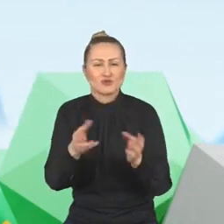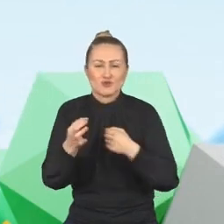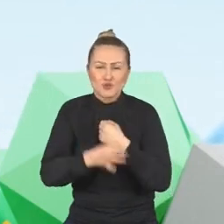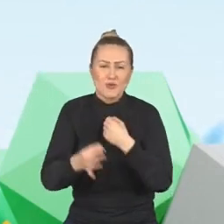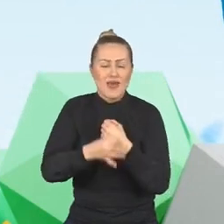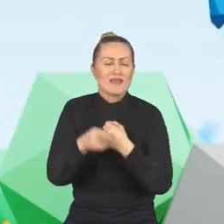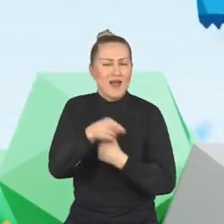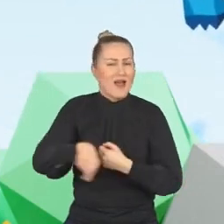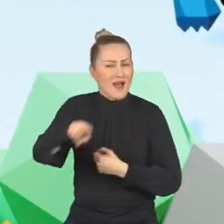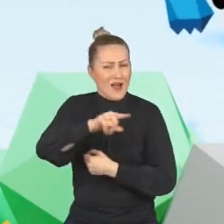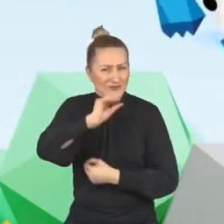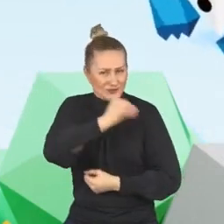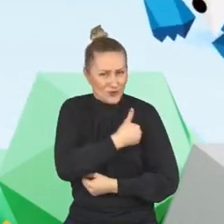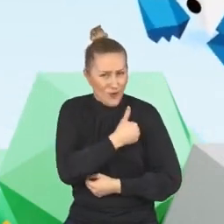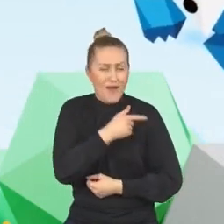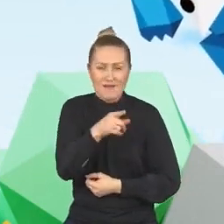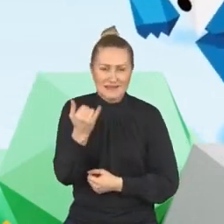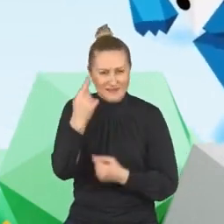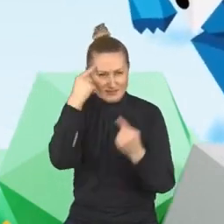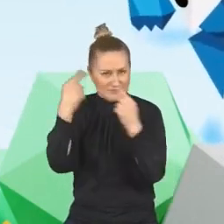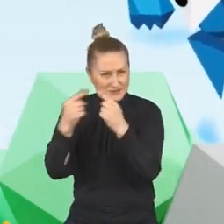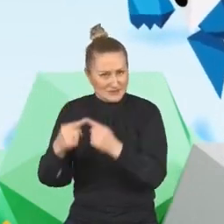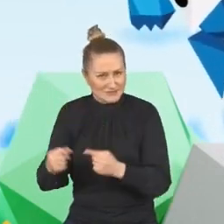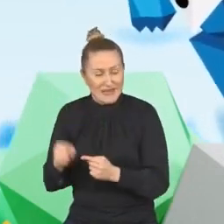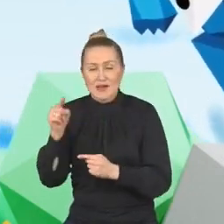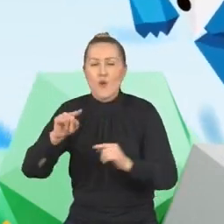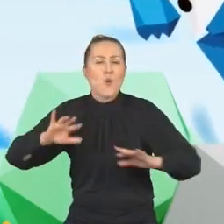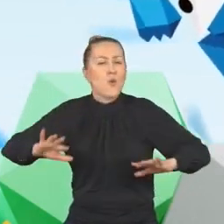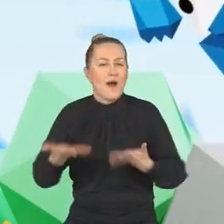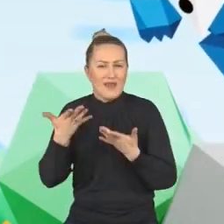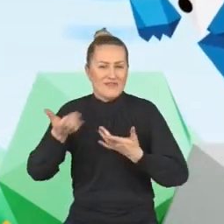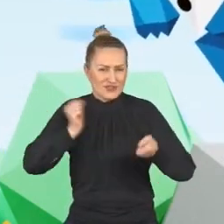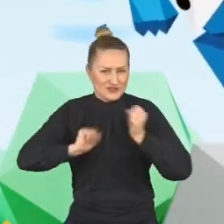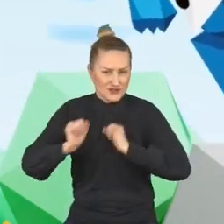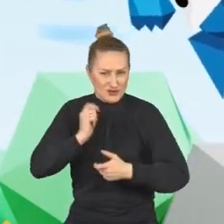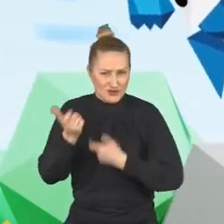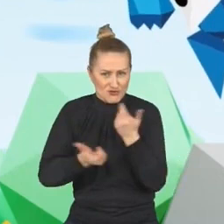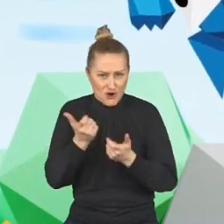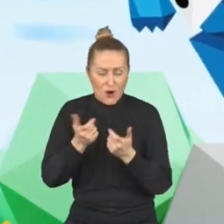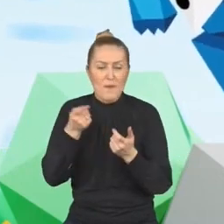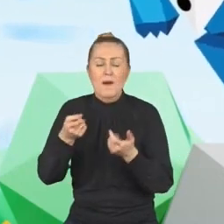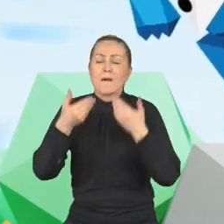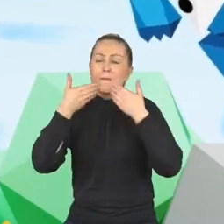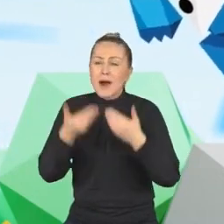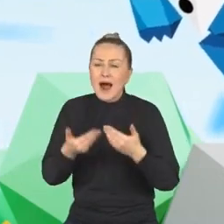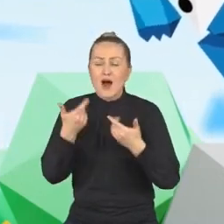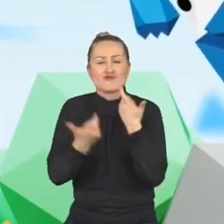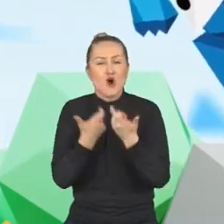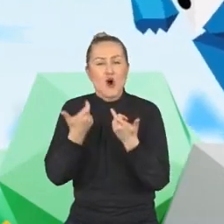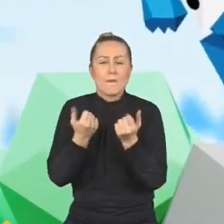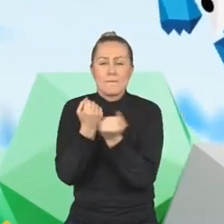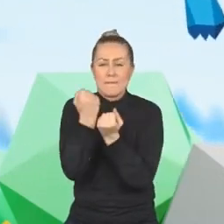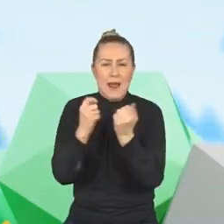doskonale się sprawdza. To proste ćwiczenie polegające na tym, że na małych karteczkach zapisujemy